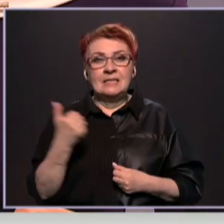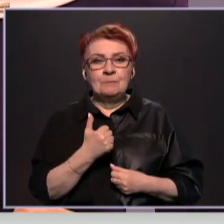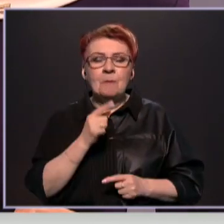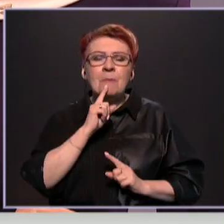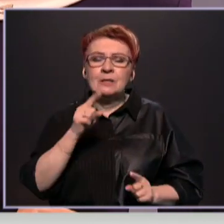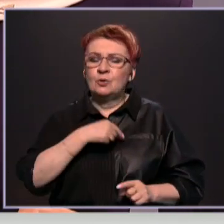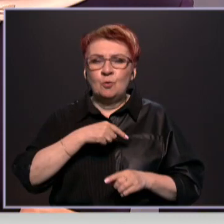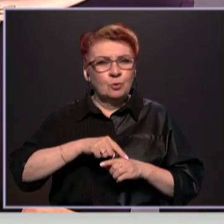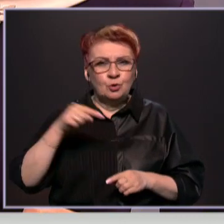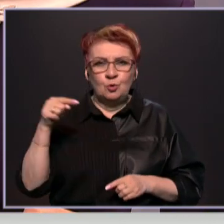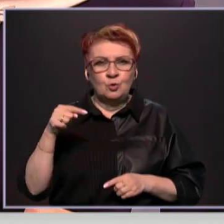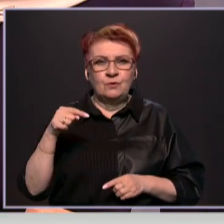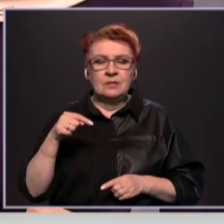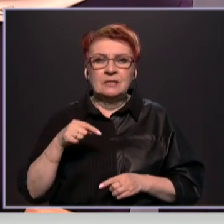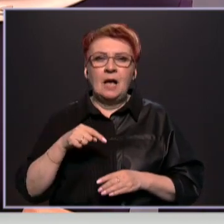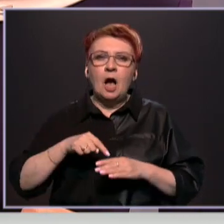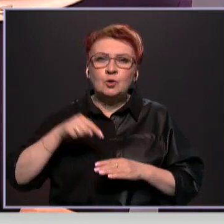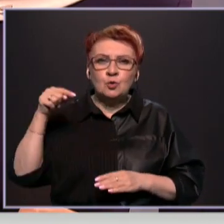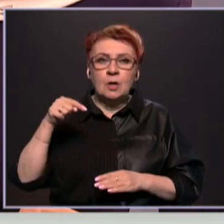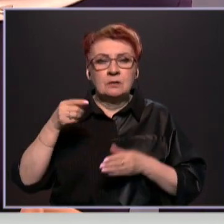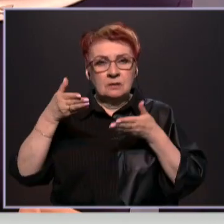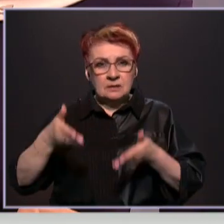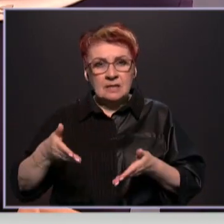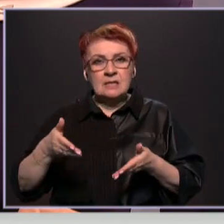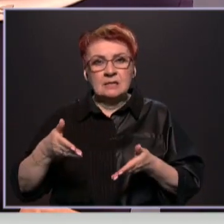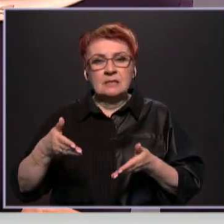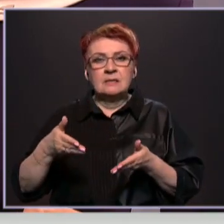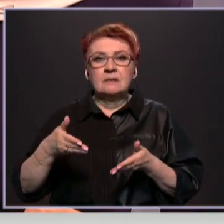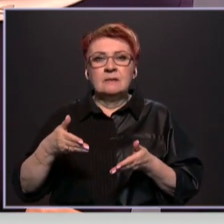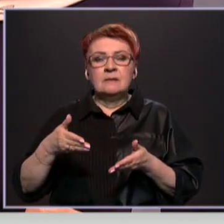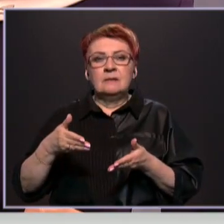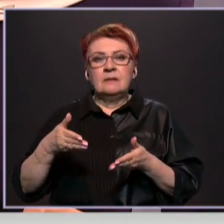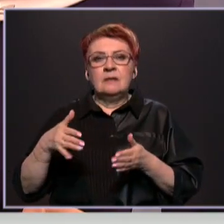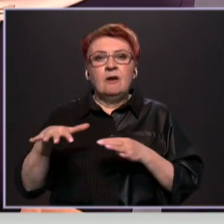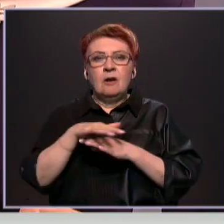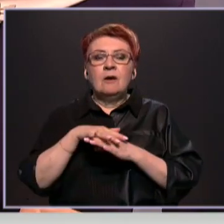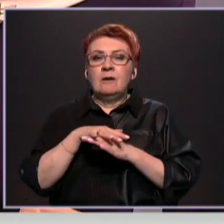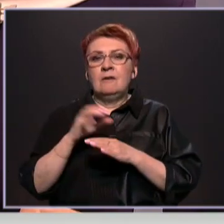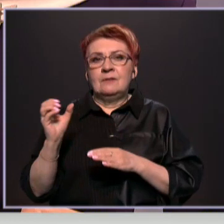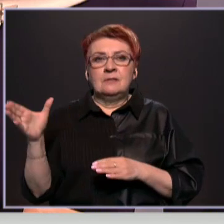по особому чувствует конечно же здесь в зоне боевых действий и пасхальная радость которая